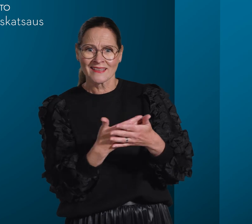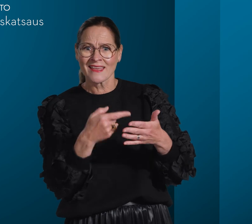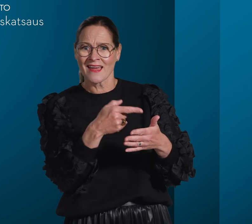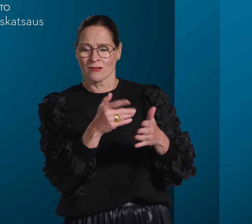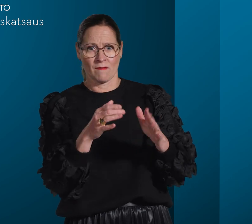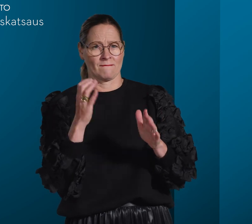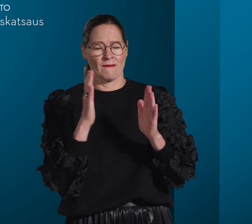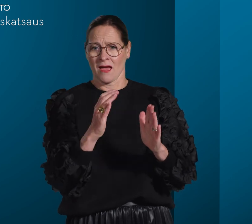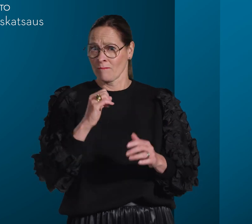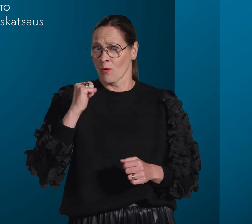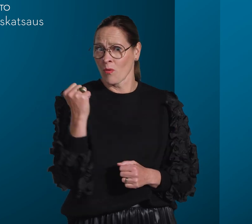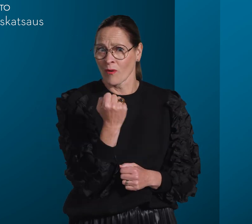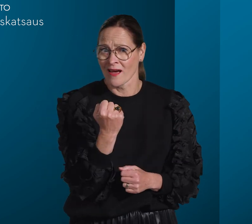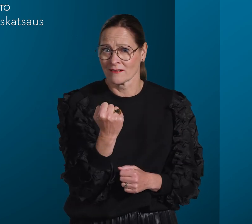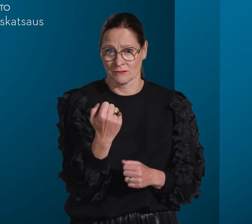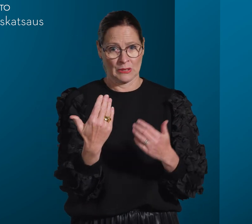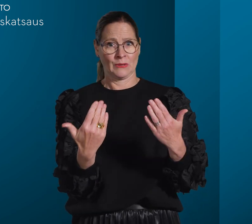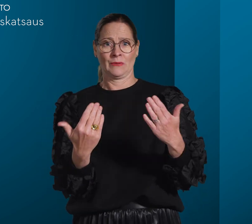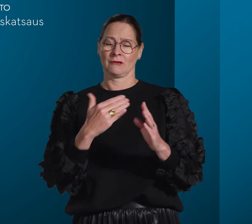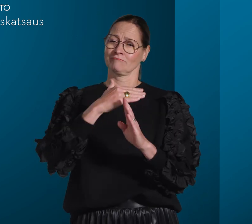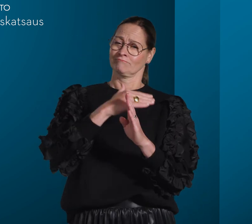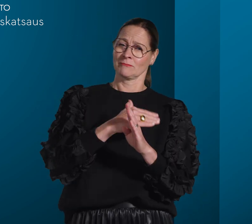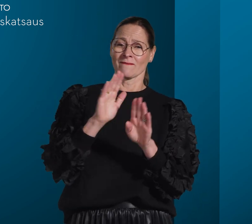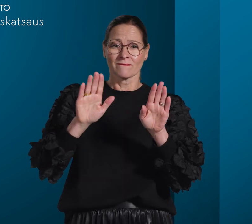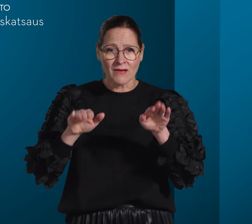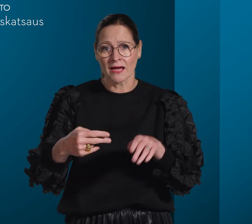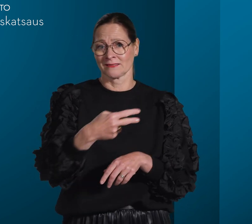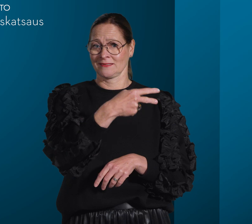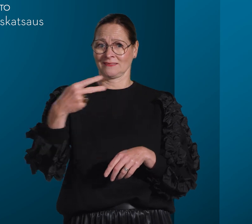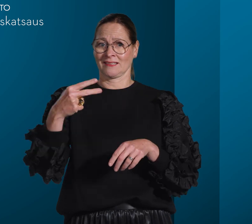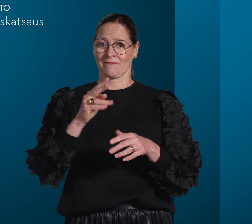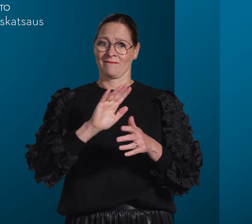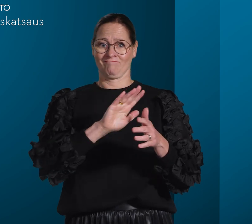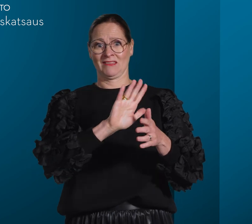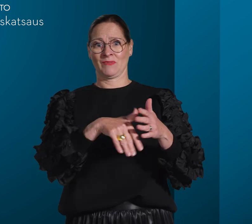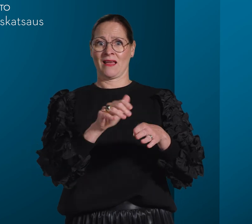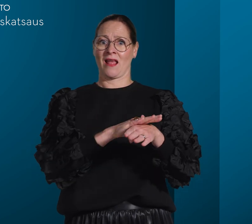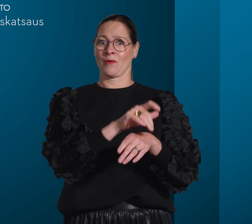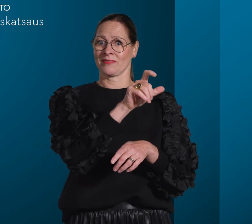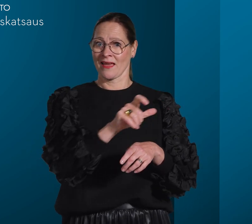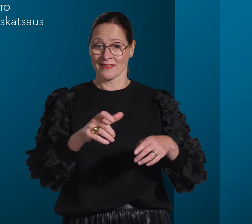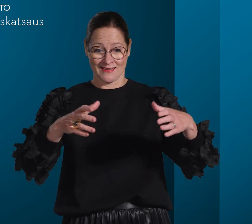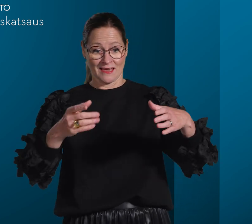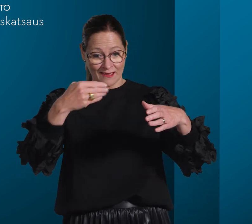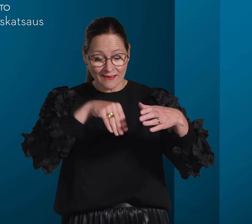aseman kannalta, sillä kieli on vakavasti uhanalainen, - ja tällä hetkellä sillä arvioidaan olevan vain noin 200 käyttäjää,